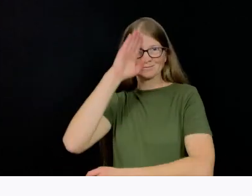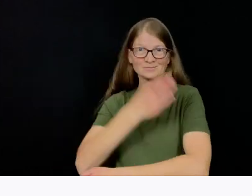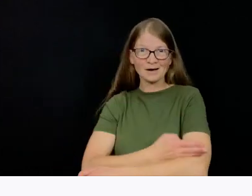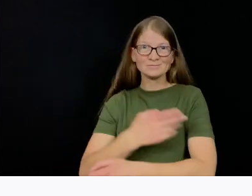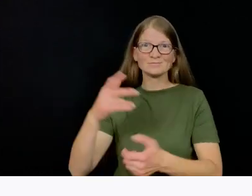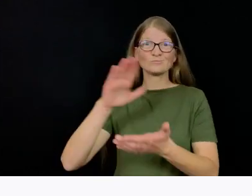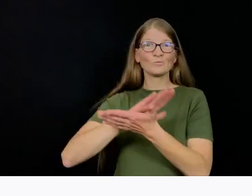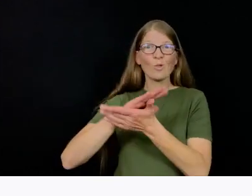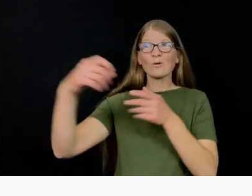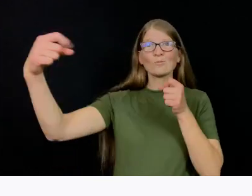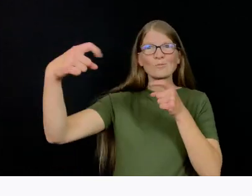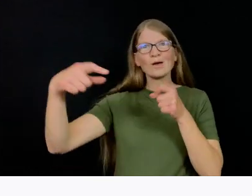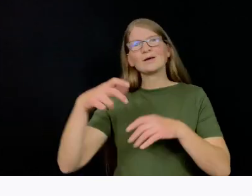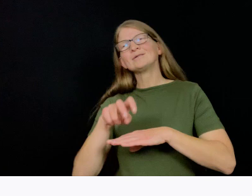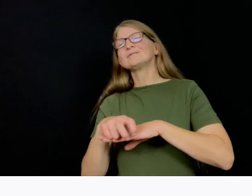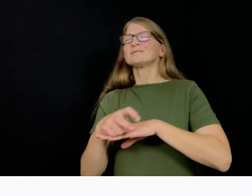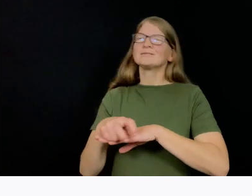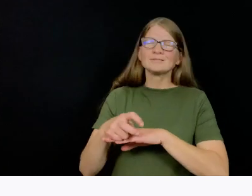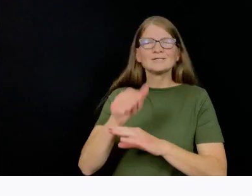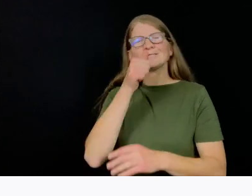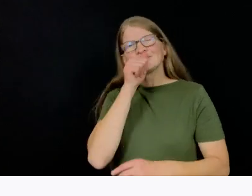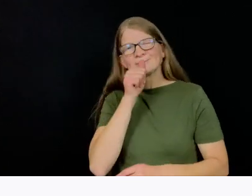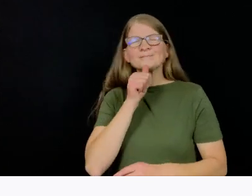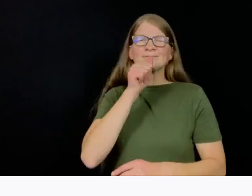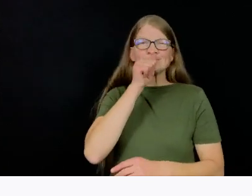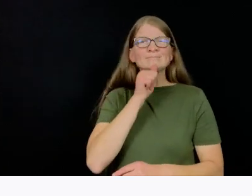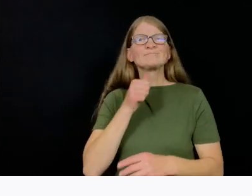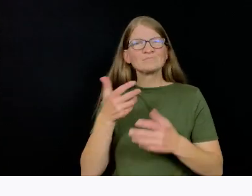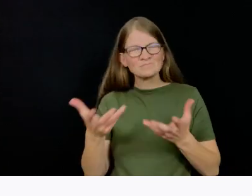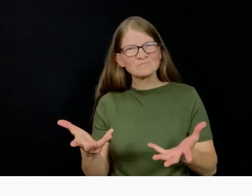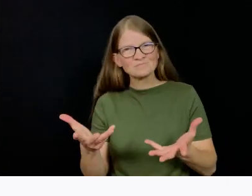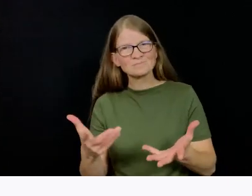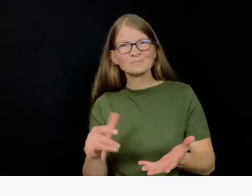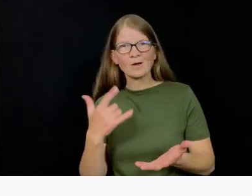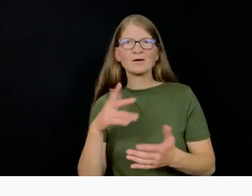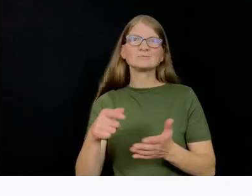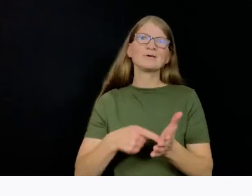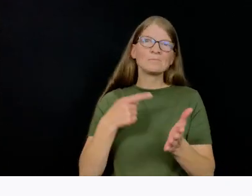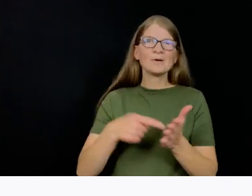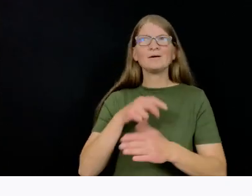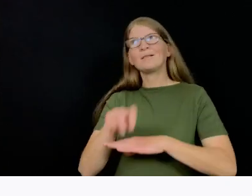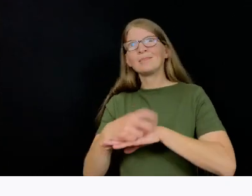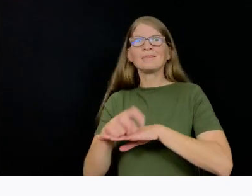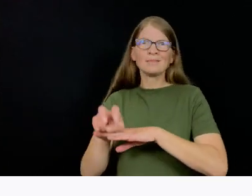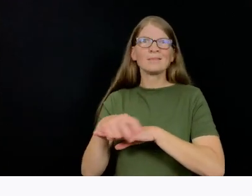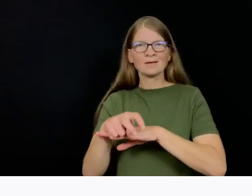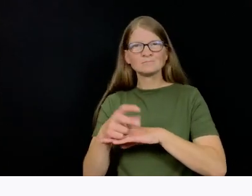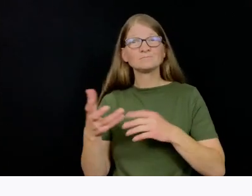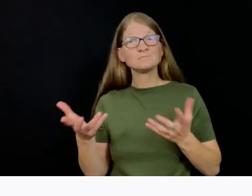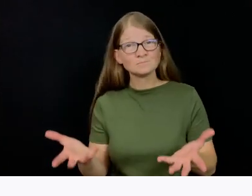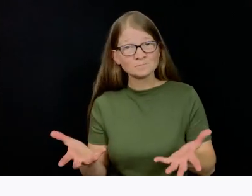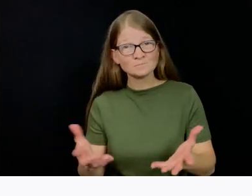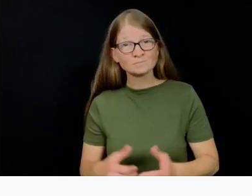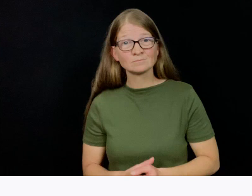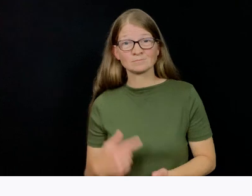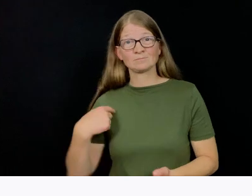بمرونة ونجاحٍ طوال الوقت حسنًا، ربما يفعلون ذلك في معظم الأوقات نعمل بجدٍ في Google